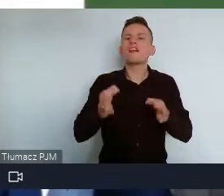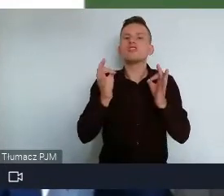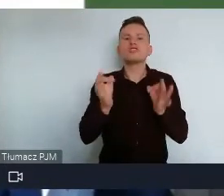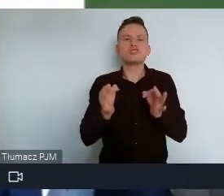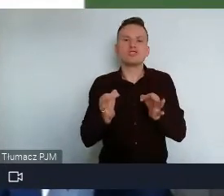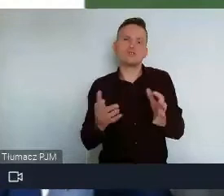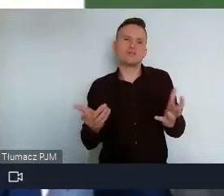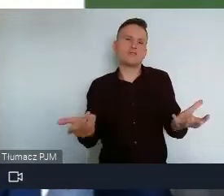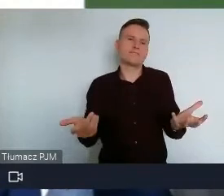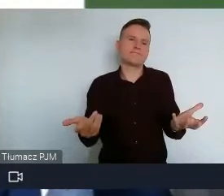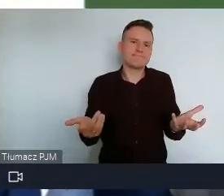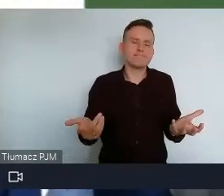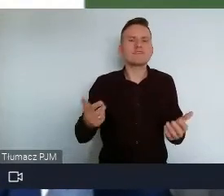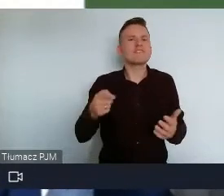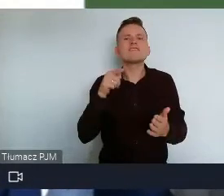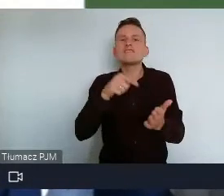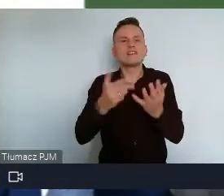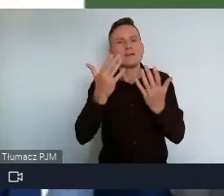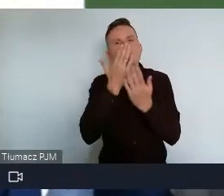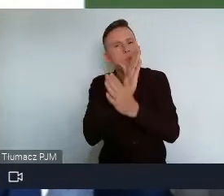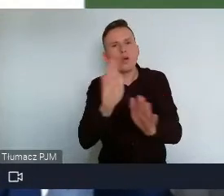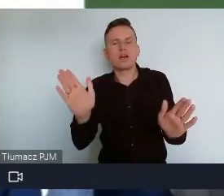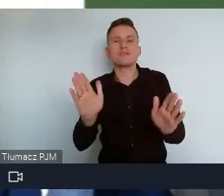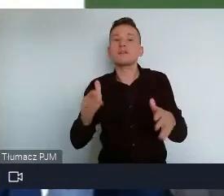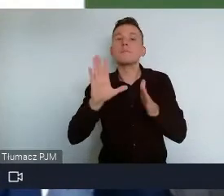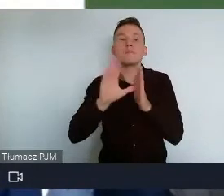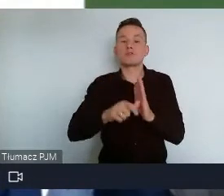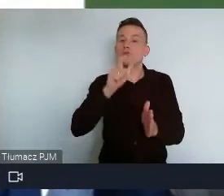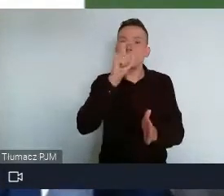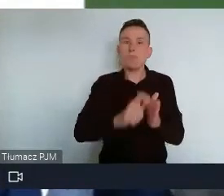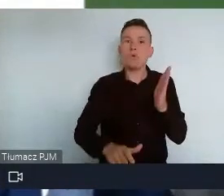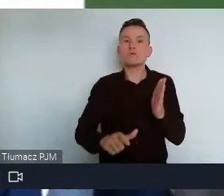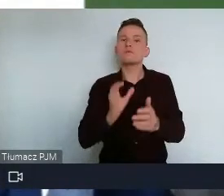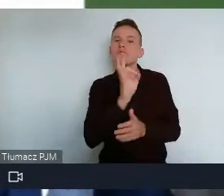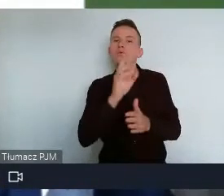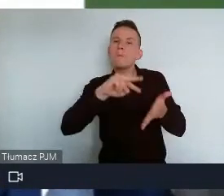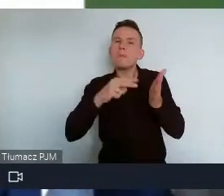w jaki sposób Płock realizuje swoją strategię zrównoważonego rozwoju.